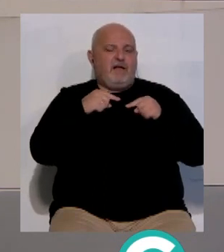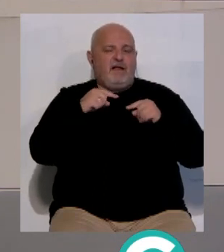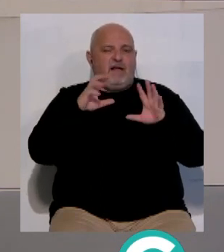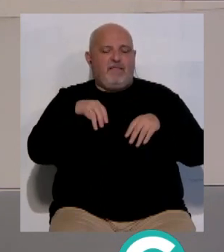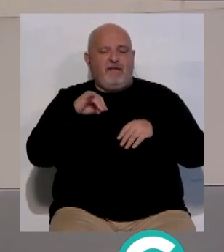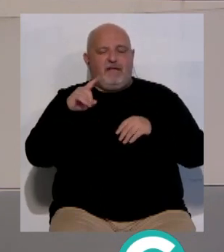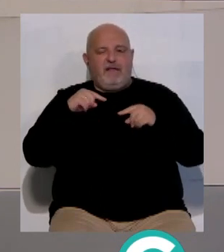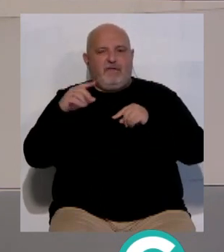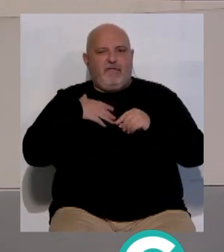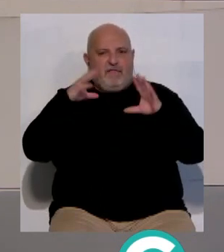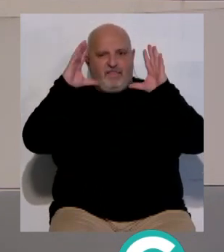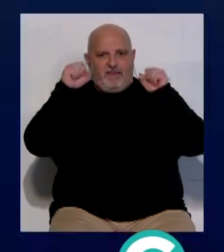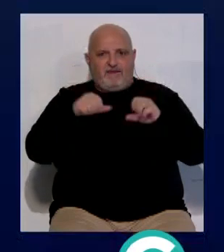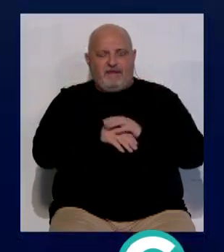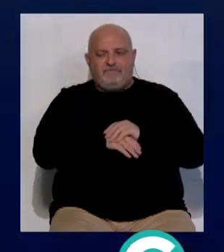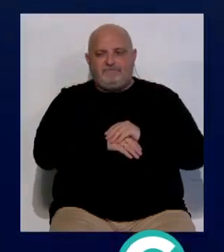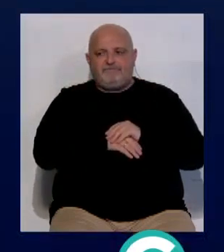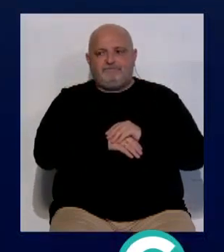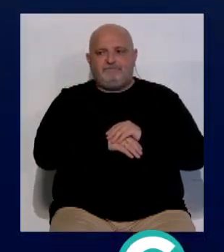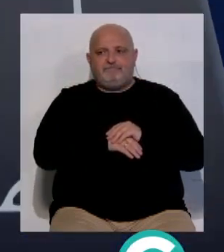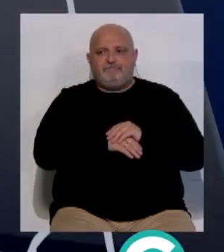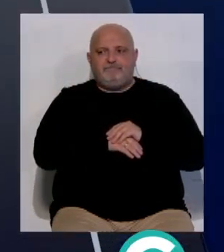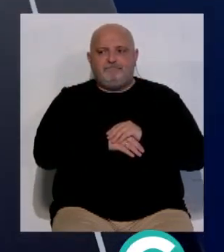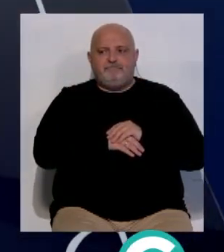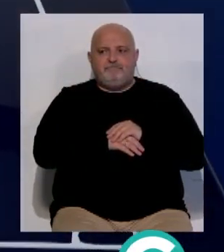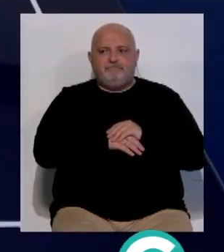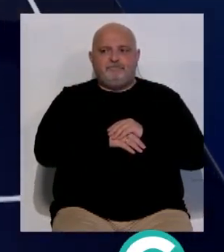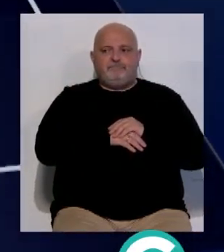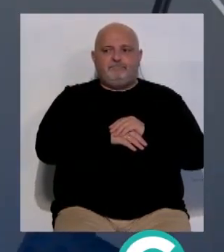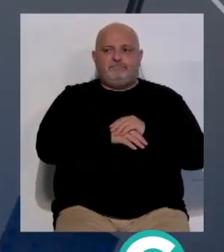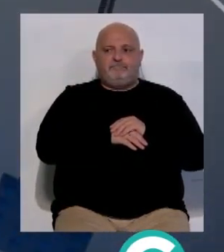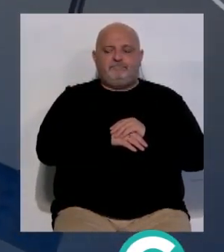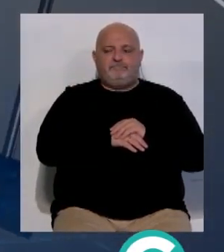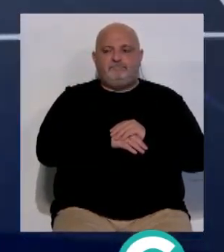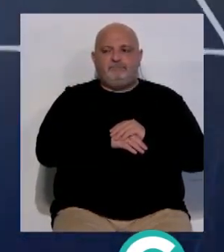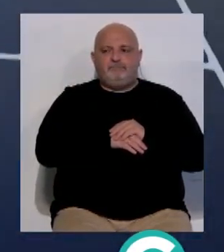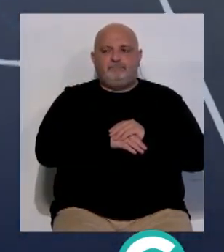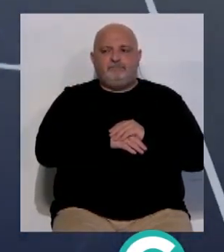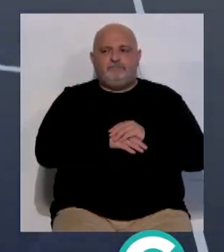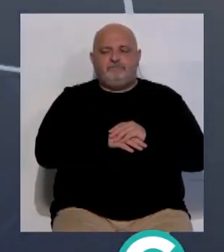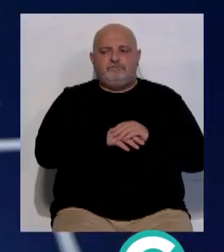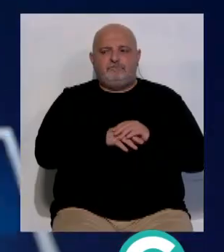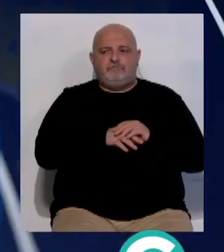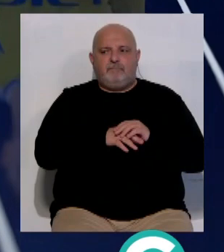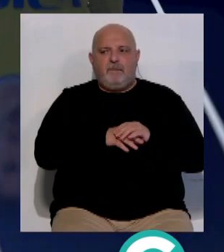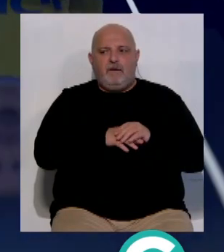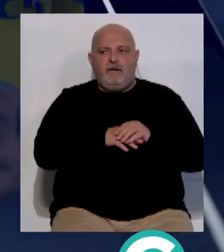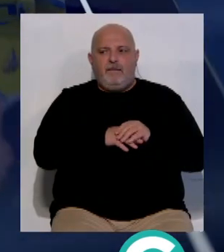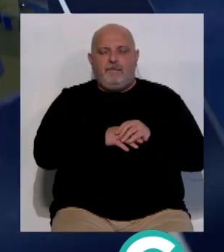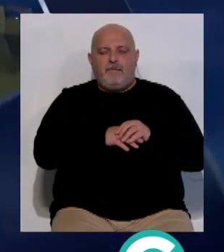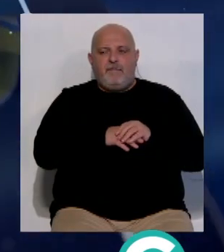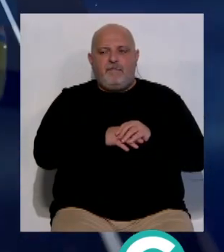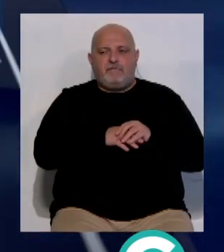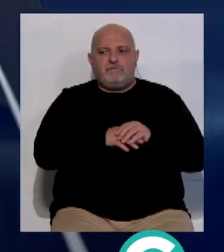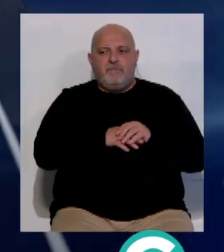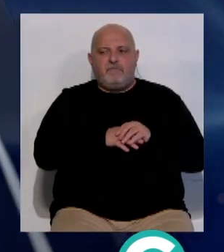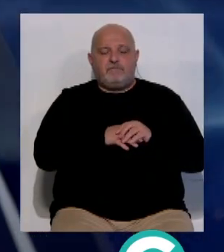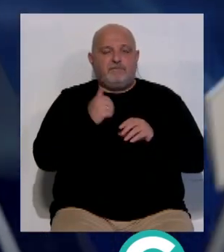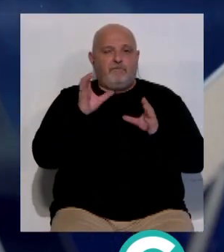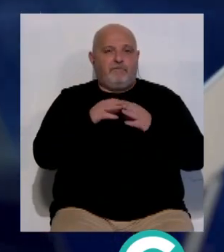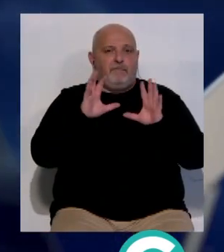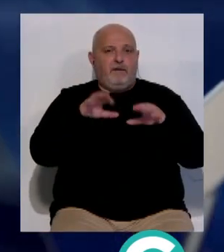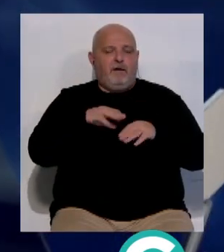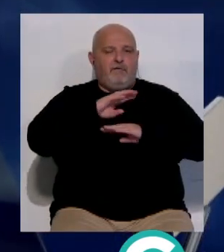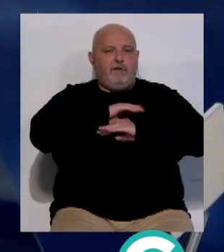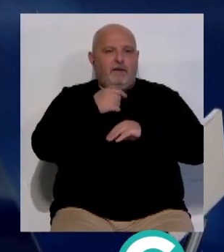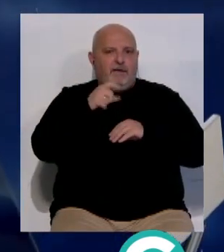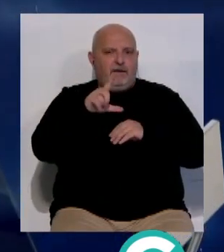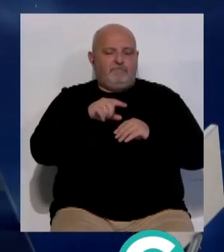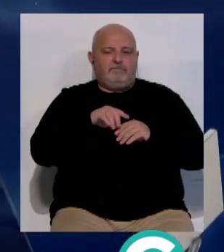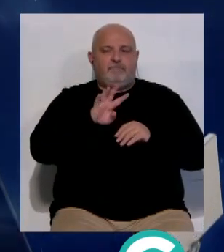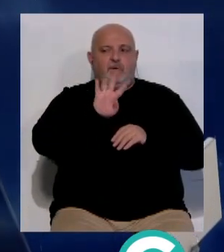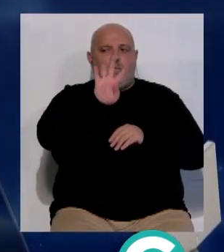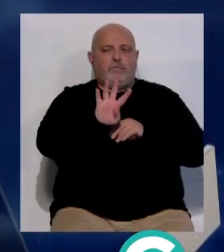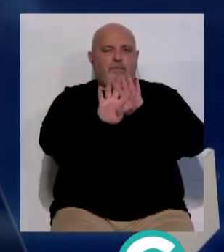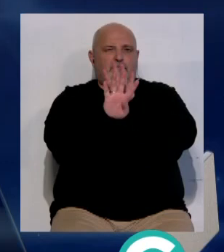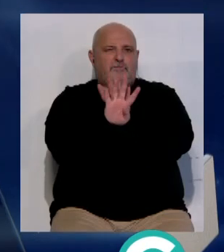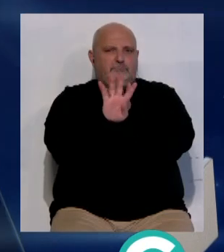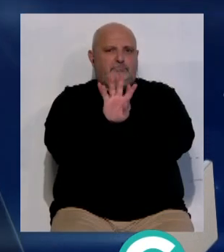[Música] Benítez el 11 del C con David Gil en portería i carcelén f chus y jav Hernández en